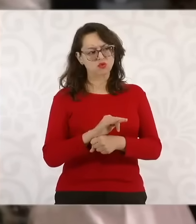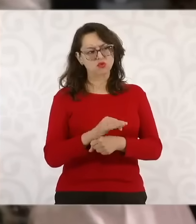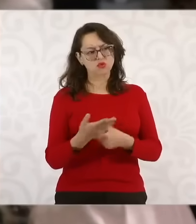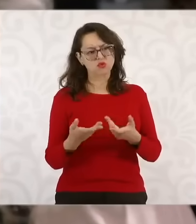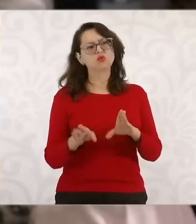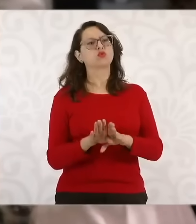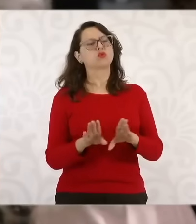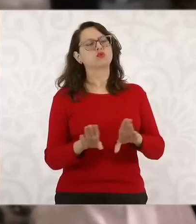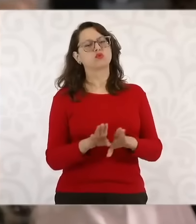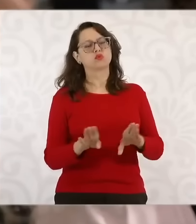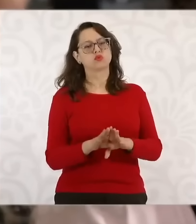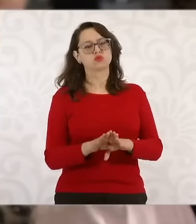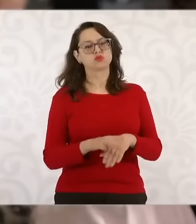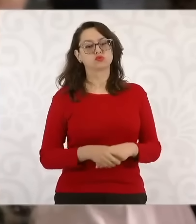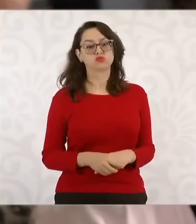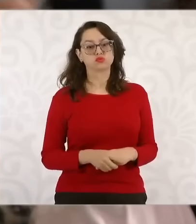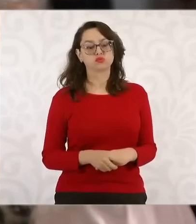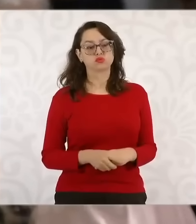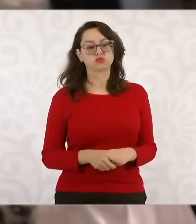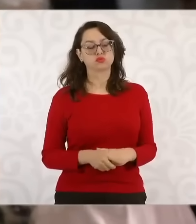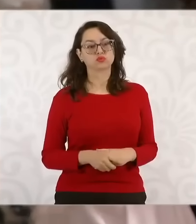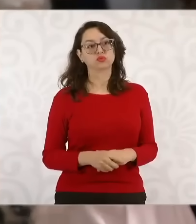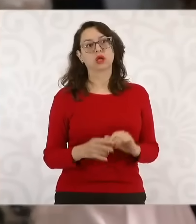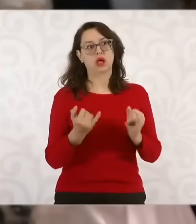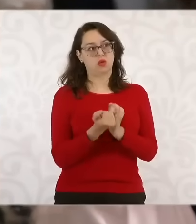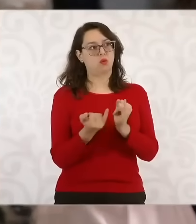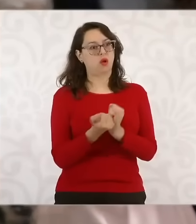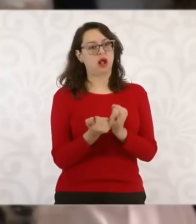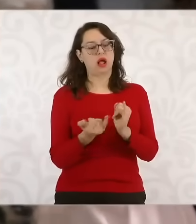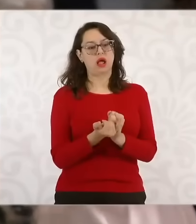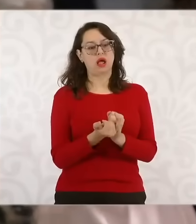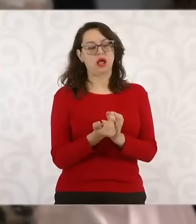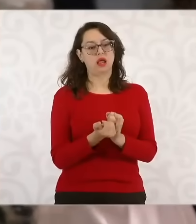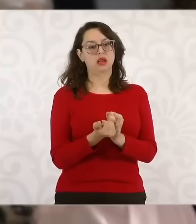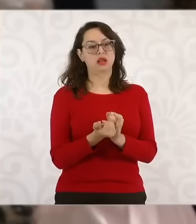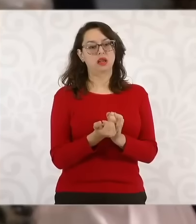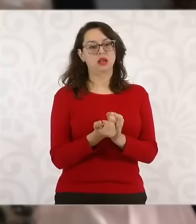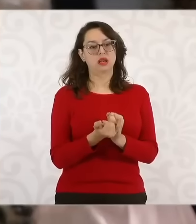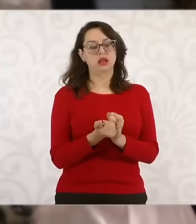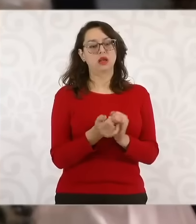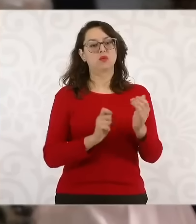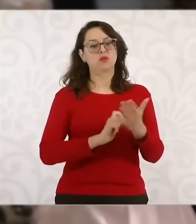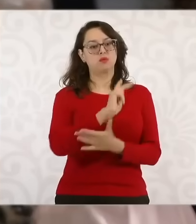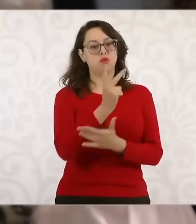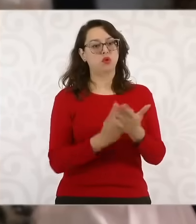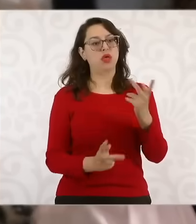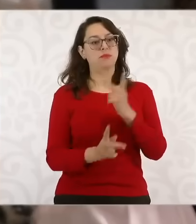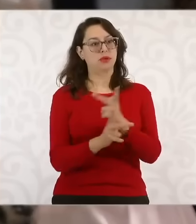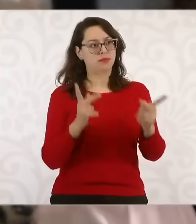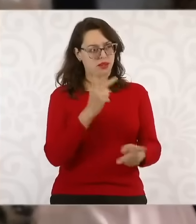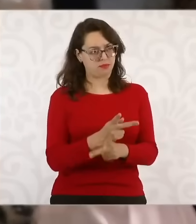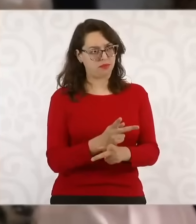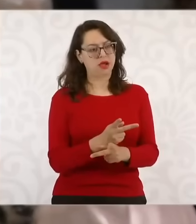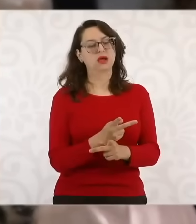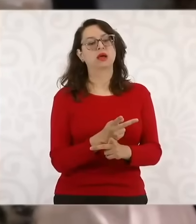Y este bueno, pues ahorita también estamos viendo lo de este programa de de bachillerato. Esta como